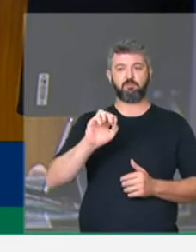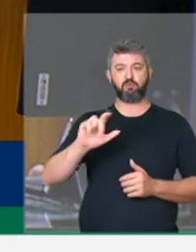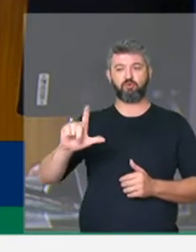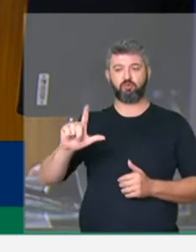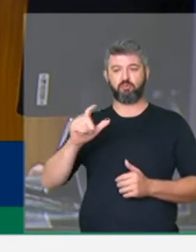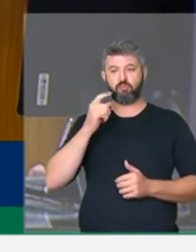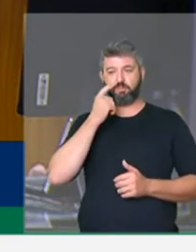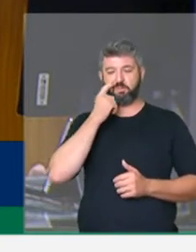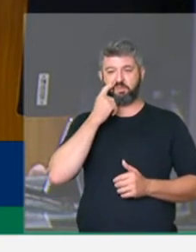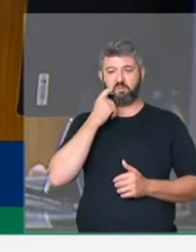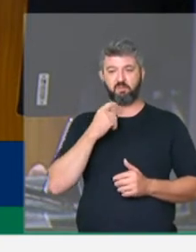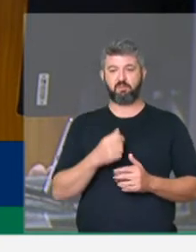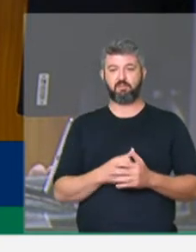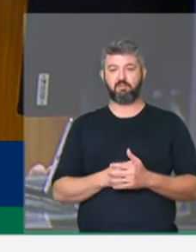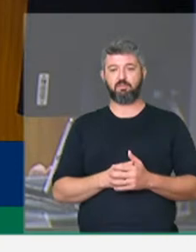DESSAS REGIÕES. ESSES FUNDOS